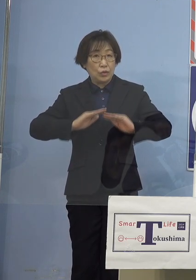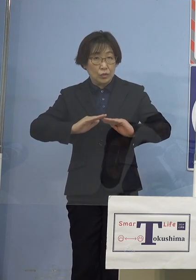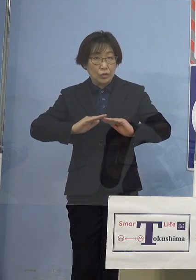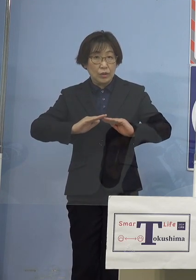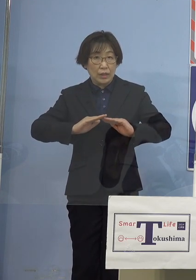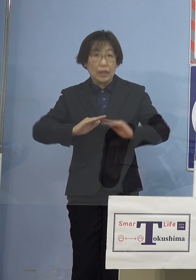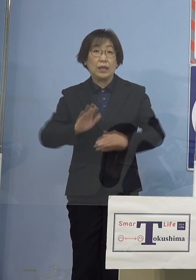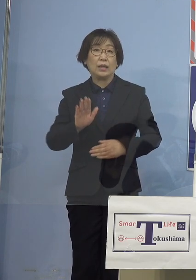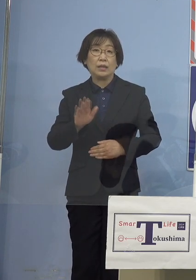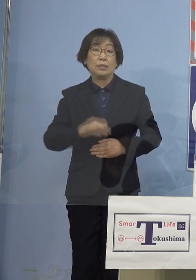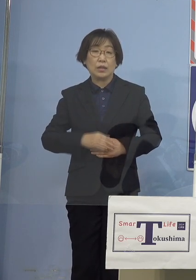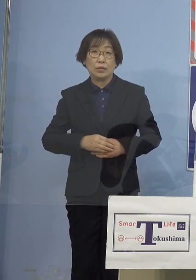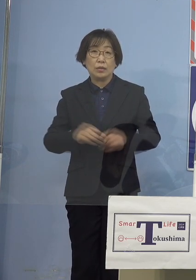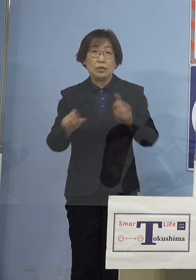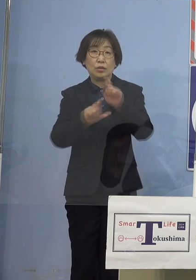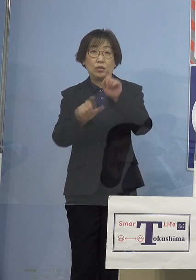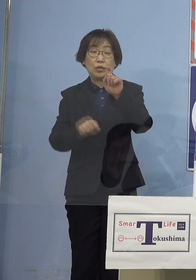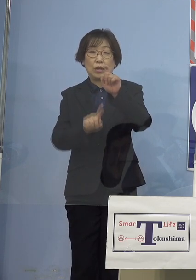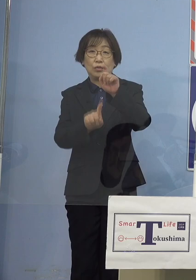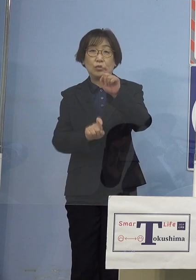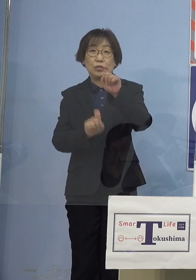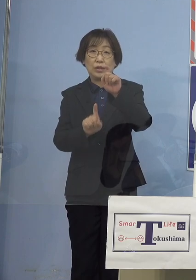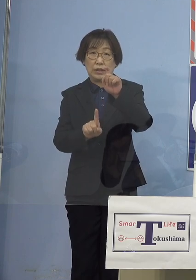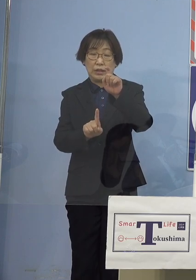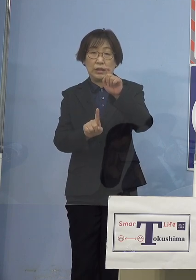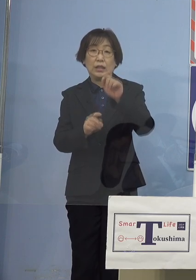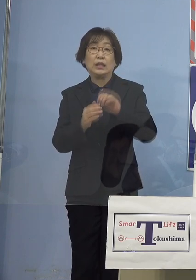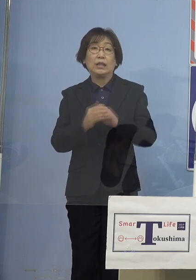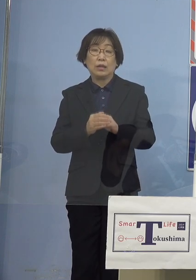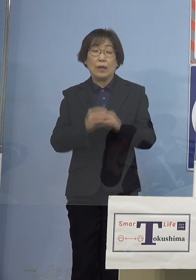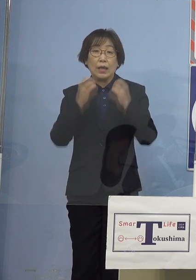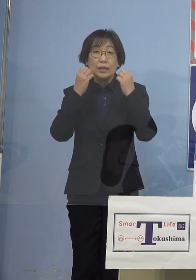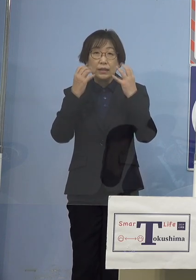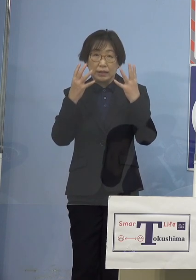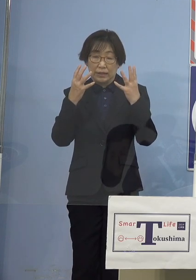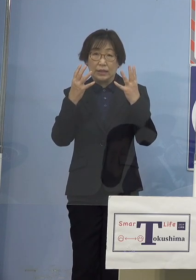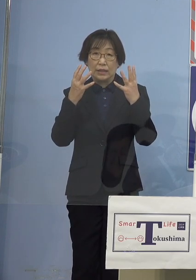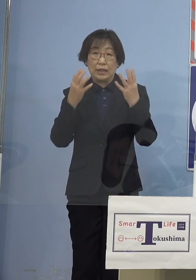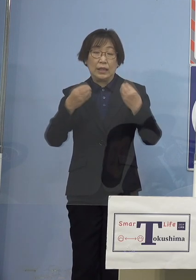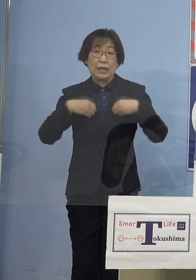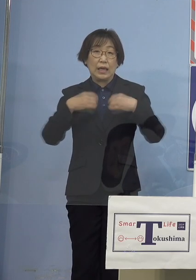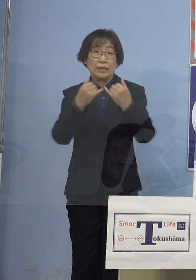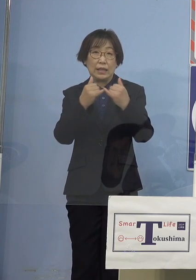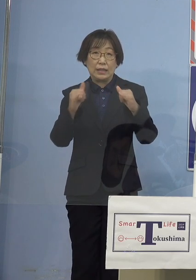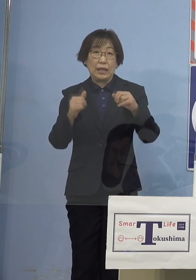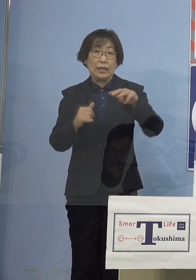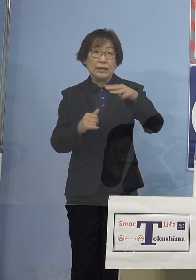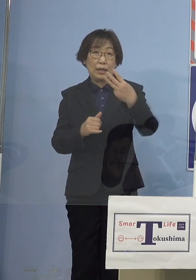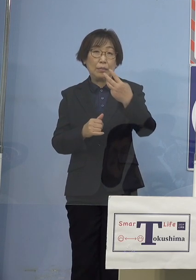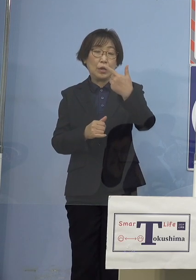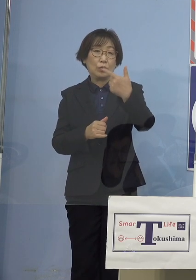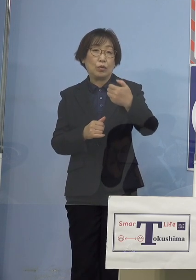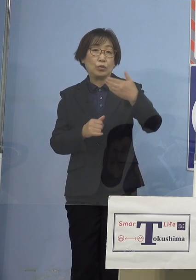10月11日には新規感染者数369名となり